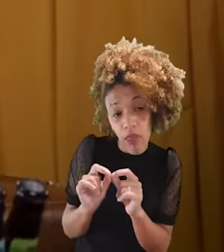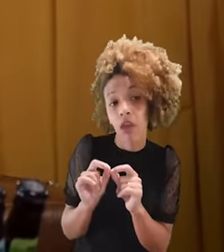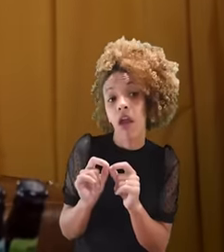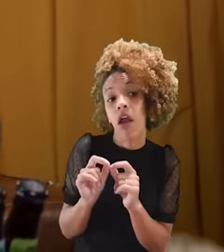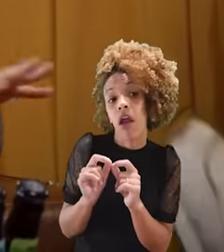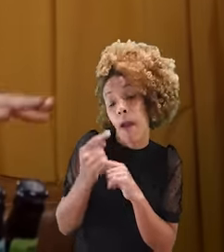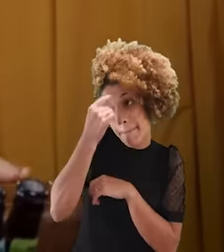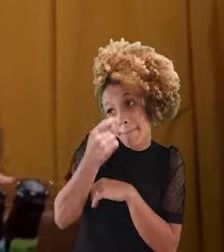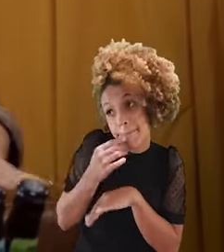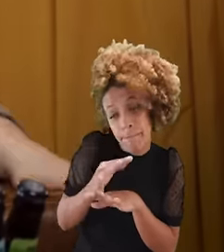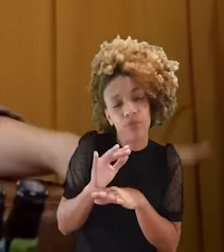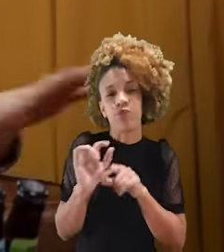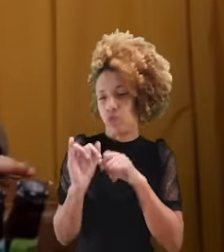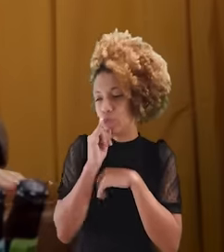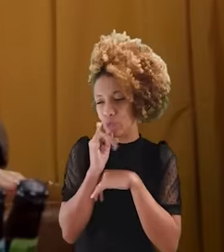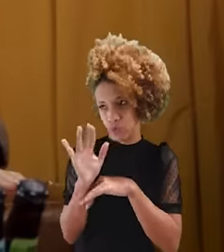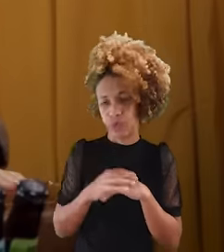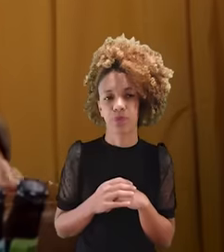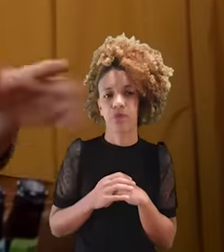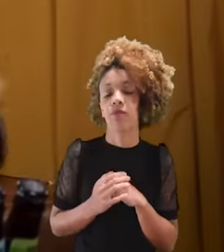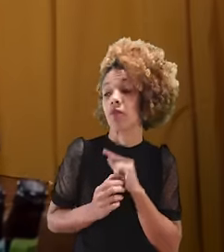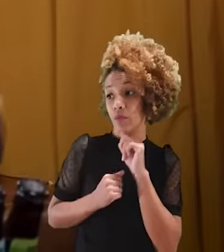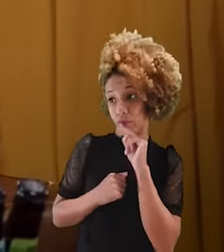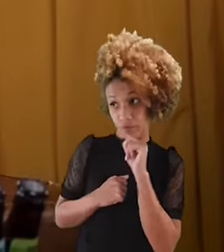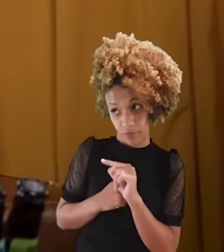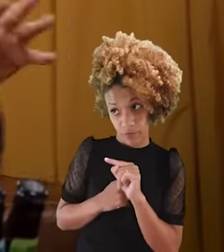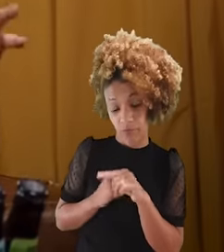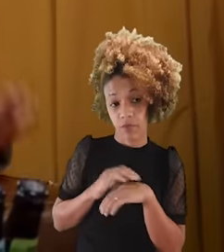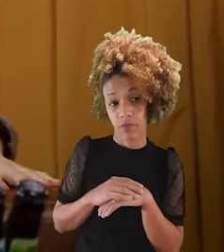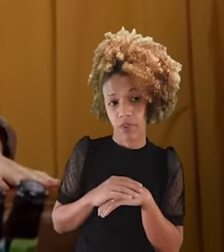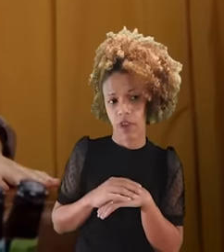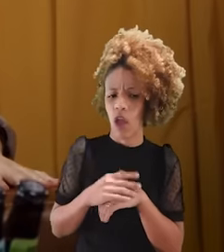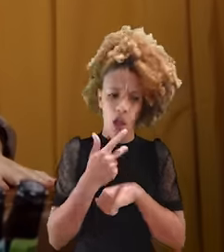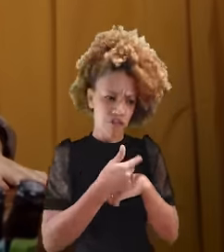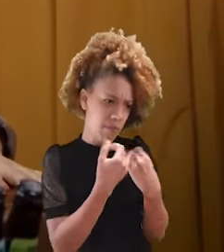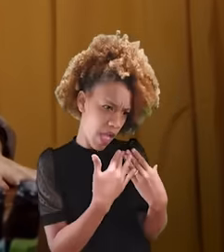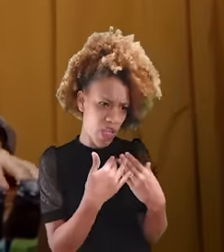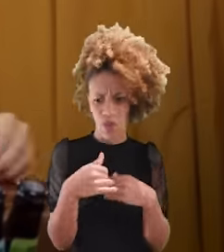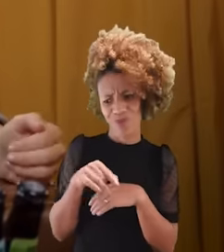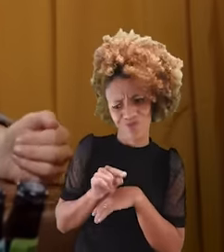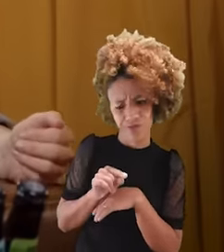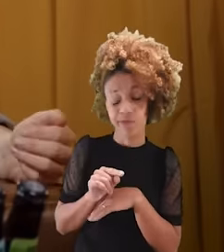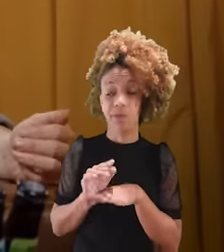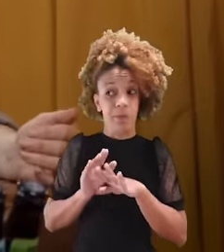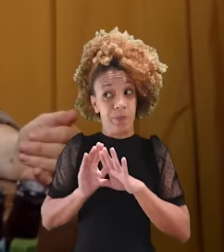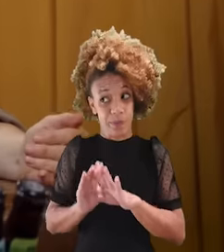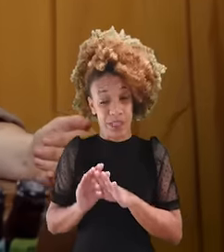ou não Da coisa então vamos lá você vai fiz ou não fiz bem a cena eu falo Poxa essa luz tá tão